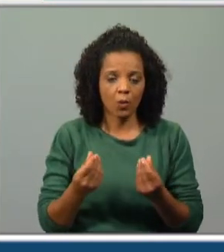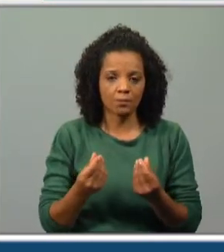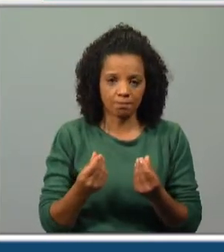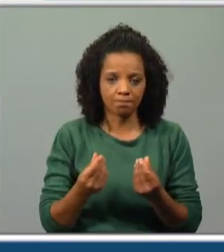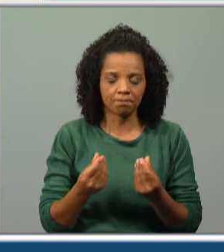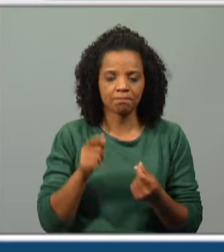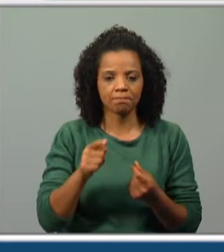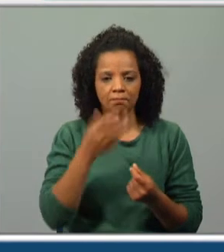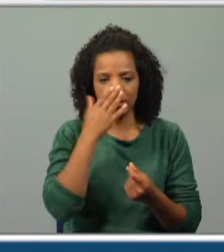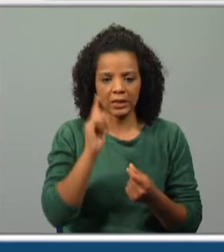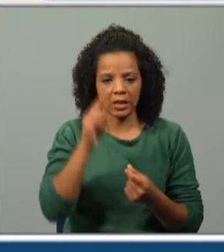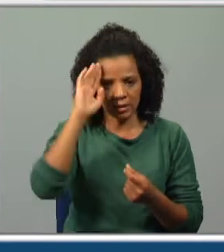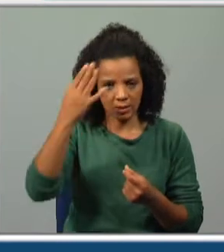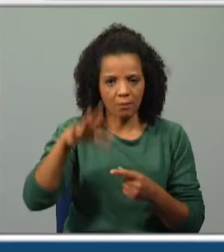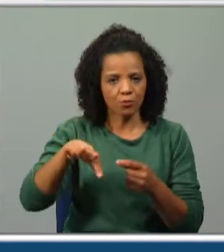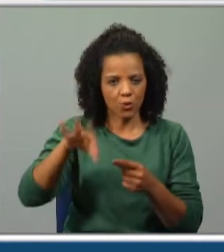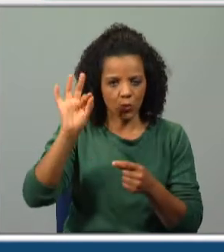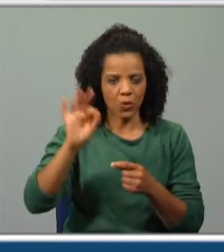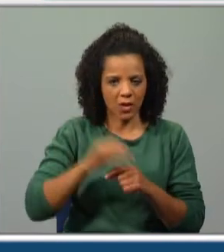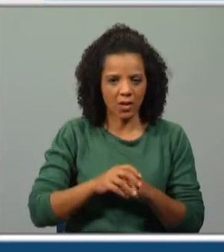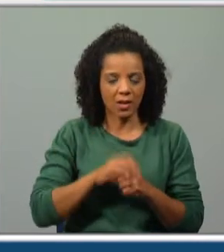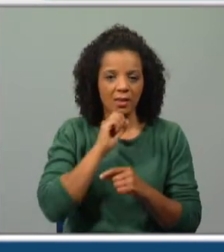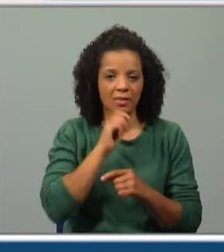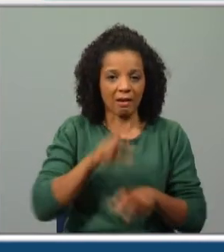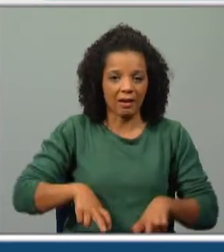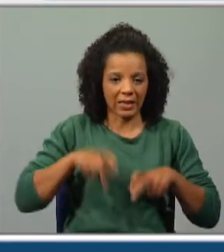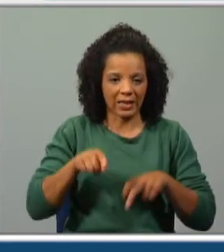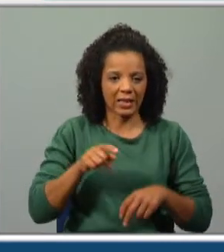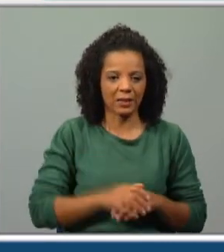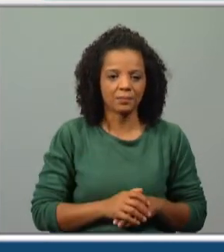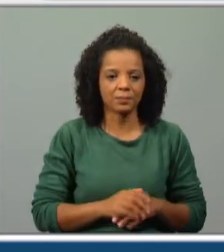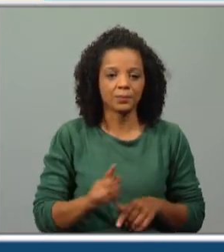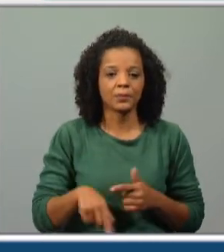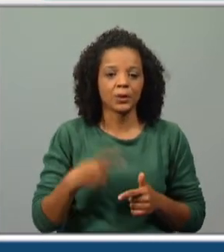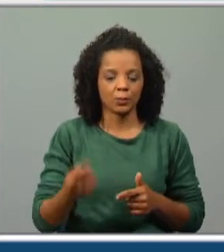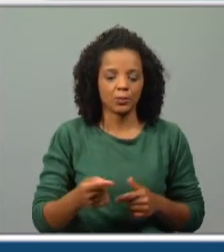surgir que afinal ela até sabes escolher e vai ficar rica com isto e depois o 畢竟她甚至知道如何選擇你會因此而變得富有，然後